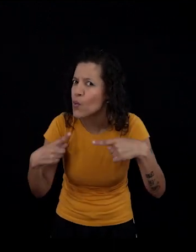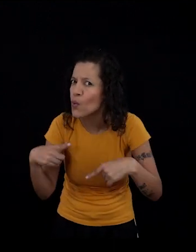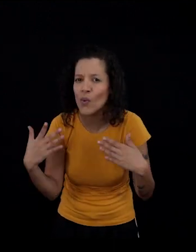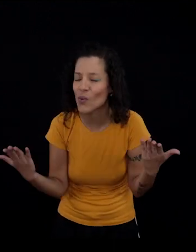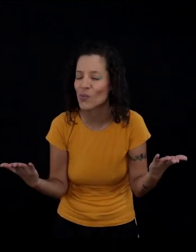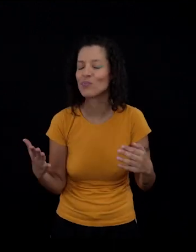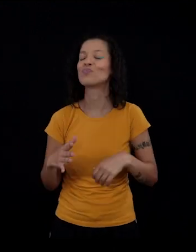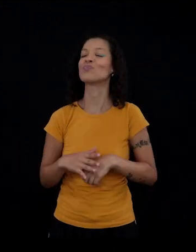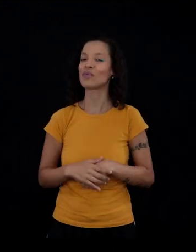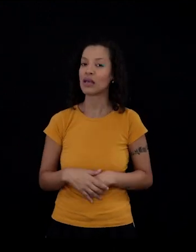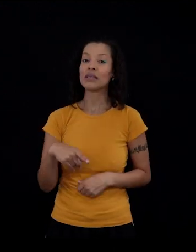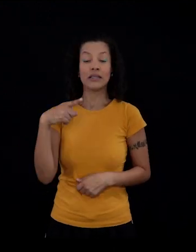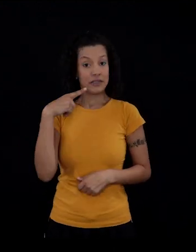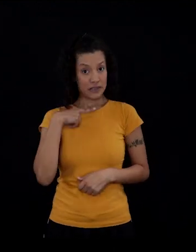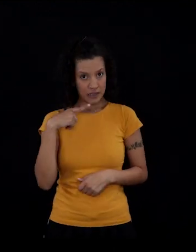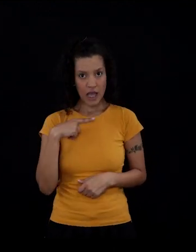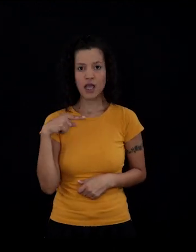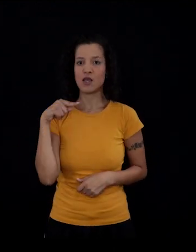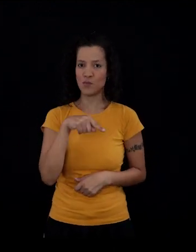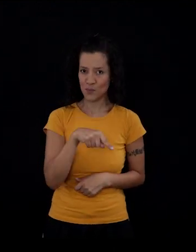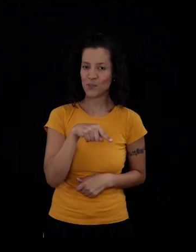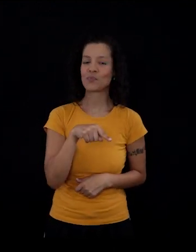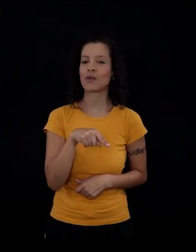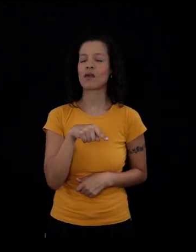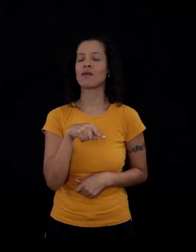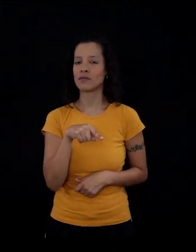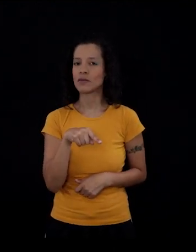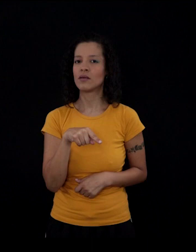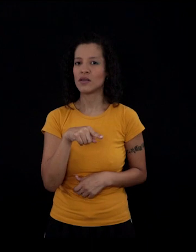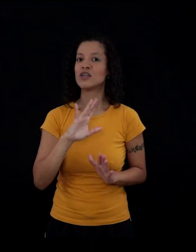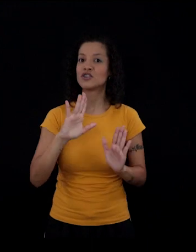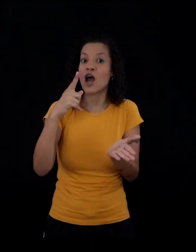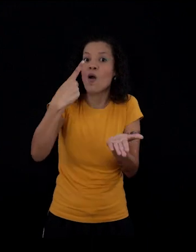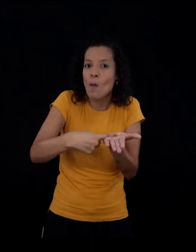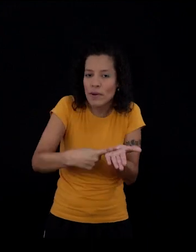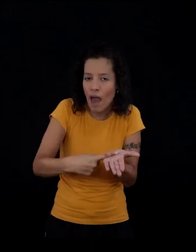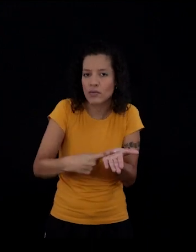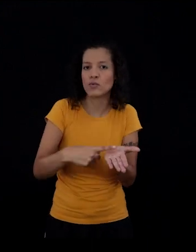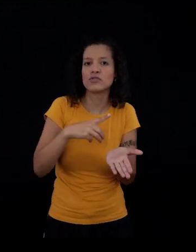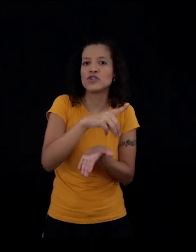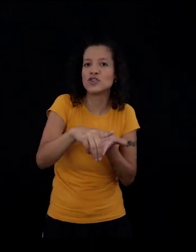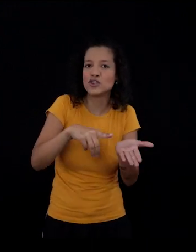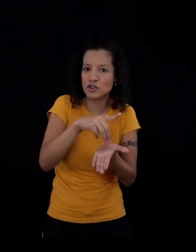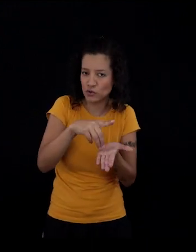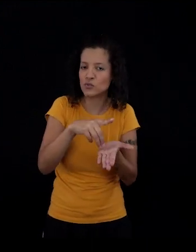porque a gente tinha que montar um disco